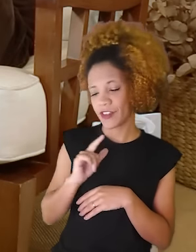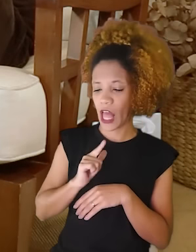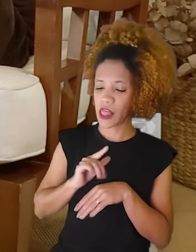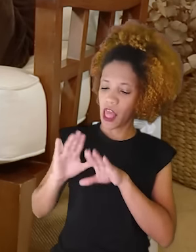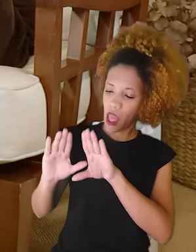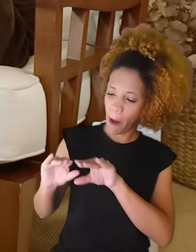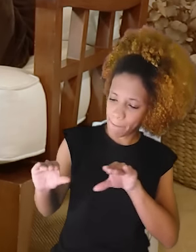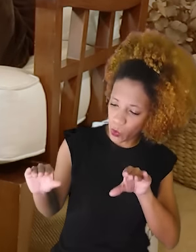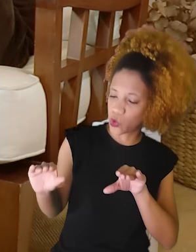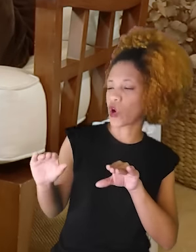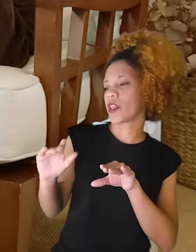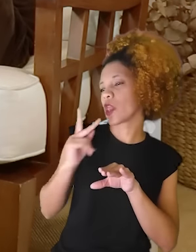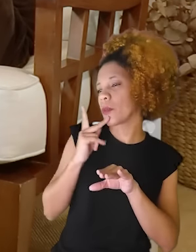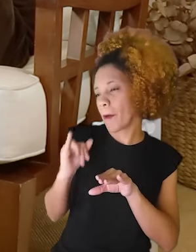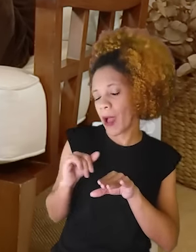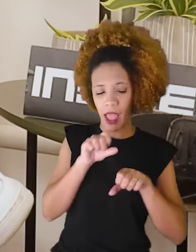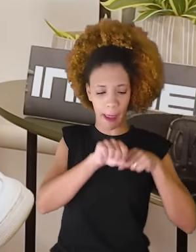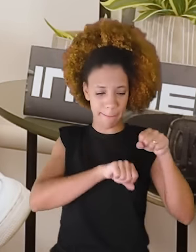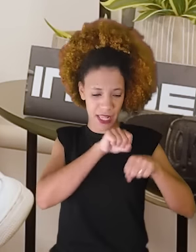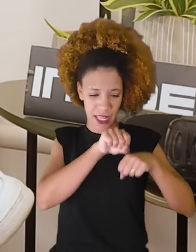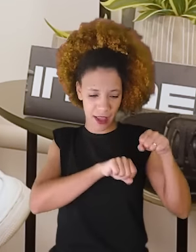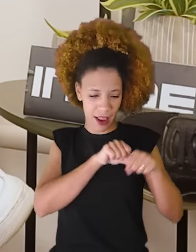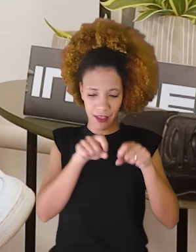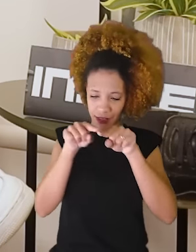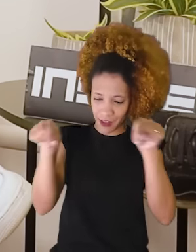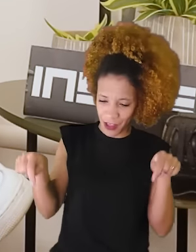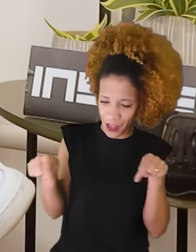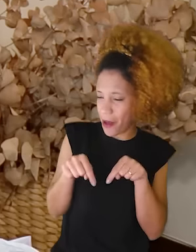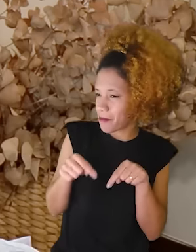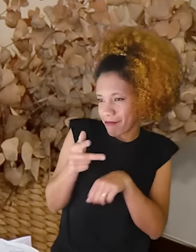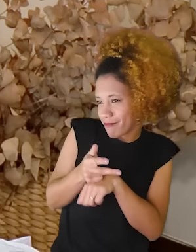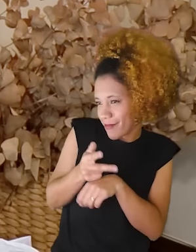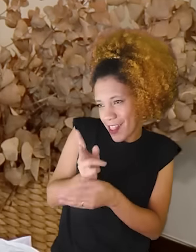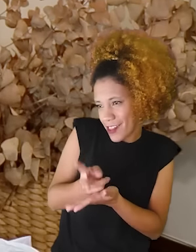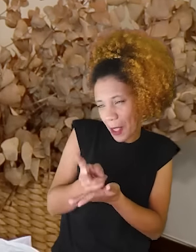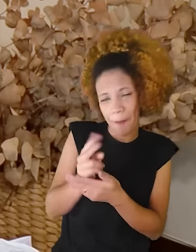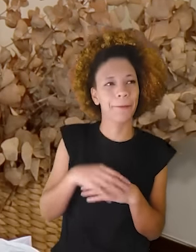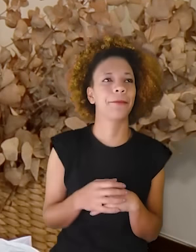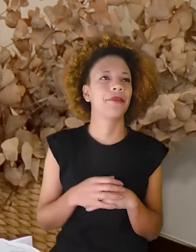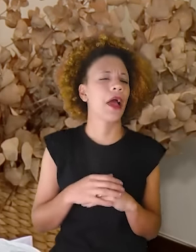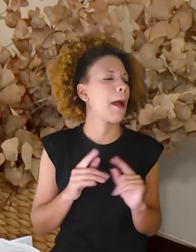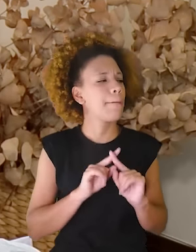a poltrona dele Car sempre é mesmo cenário ali a sala que doideira tá e o que que o teu pai